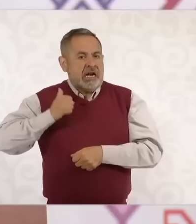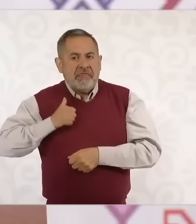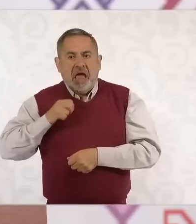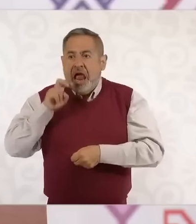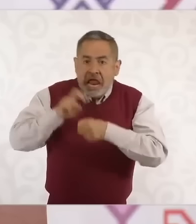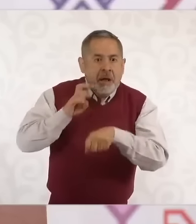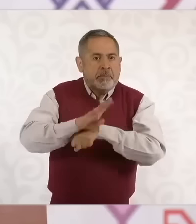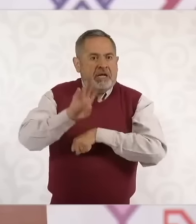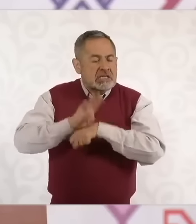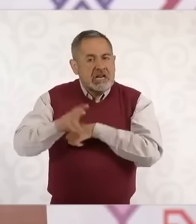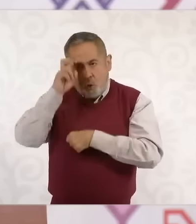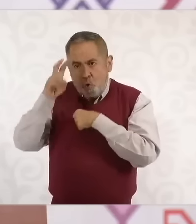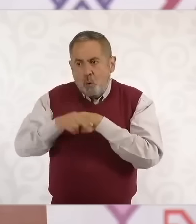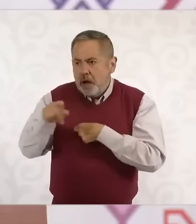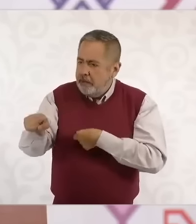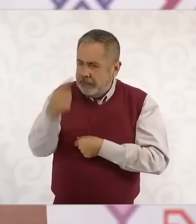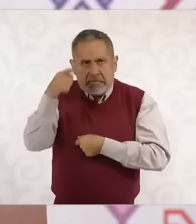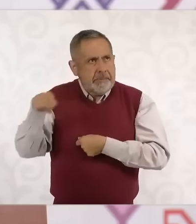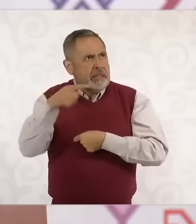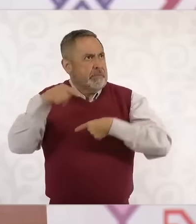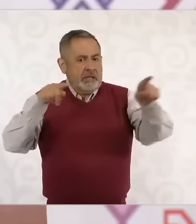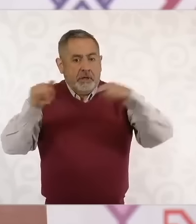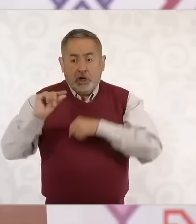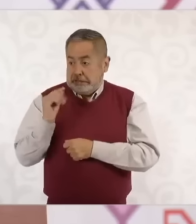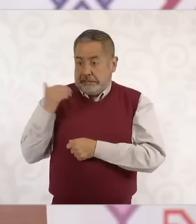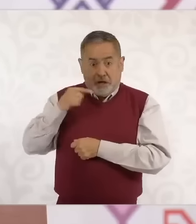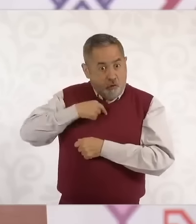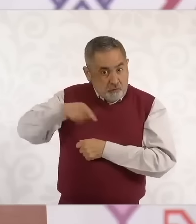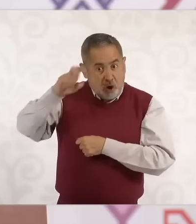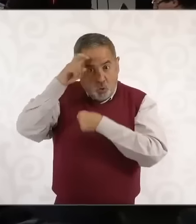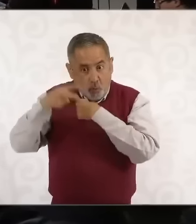Europa. Recientemente tuve la oportunidad de visitar a Europa y me tocó con suerte ver eh